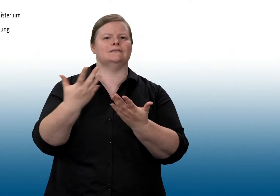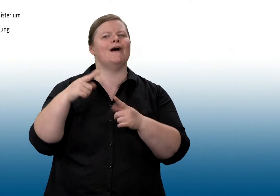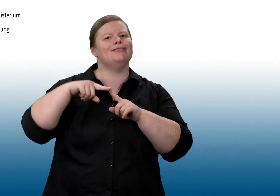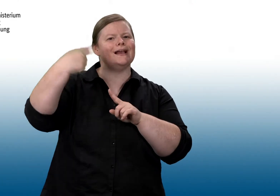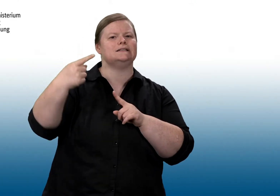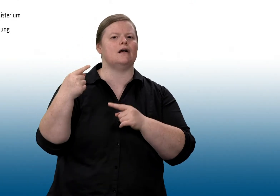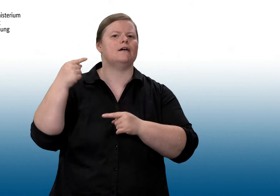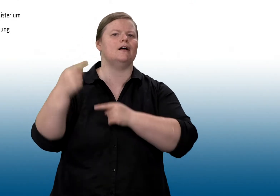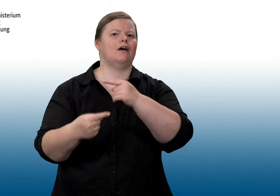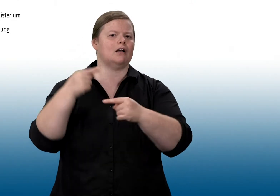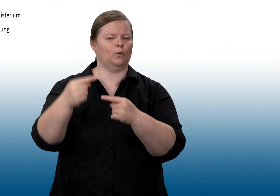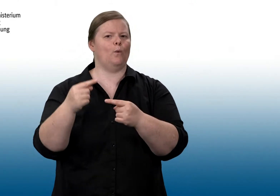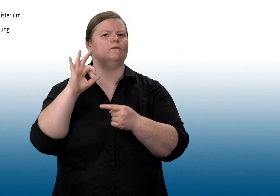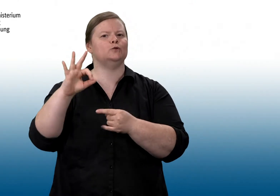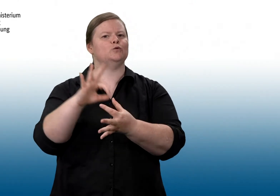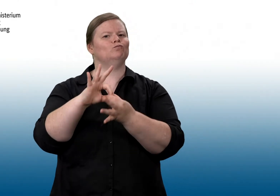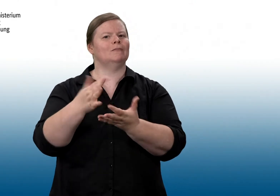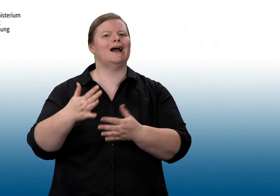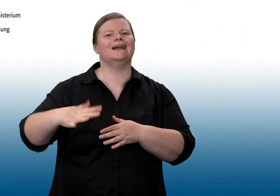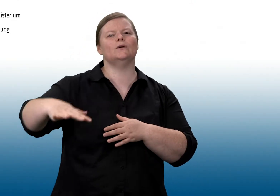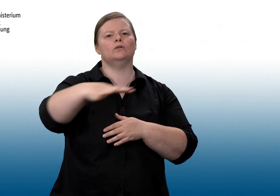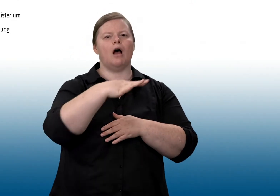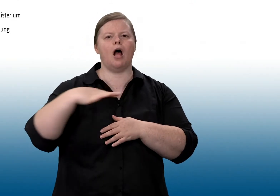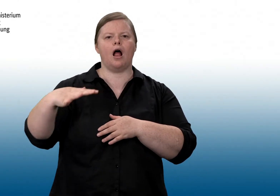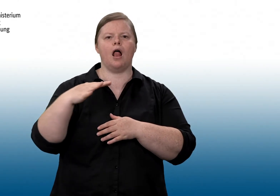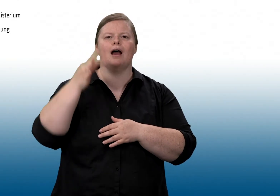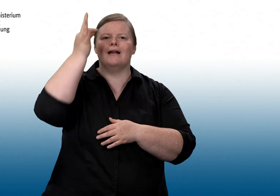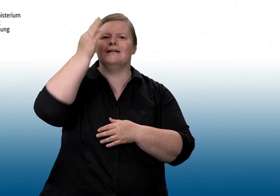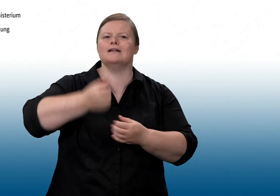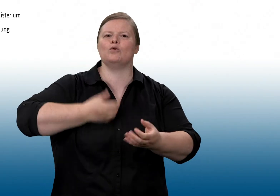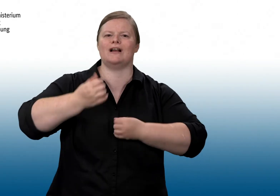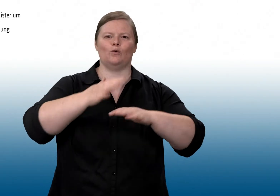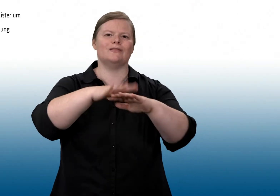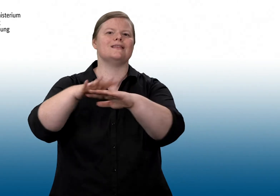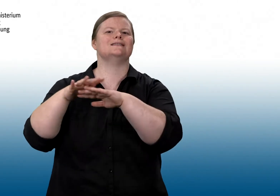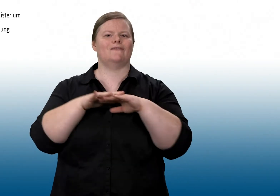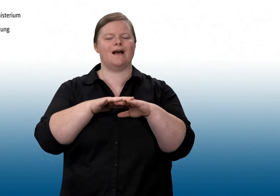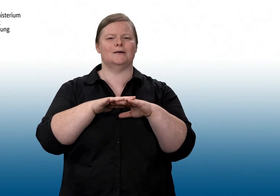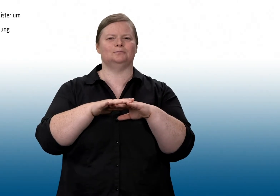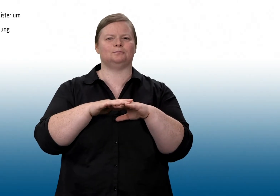nächste Generation von regionalen Innovationsnetzwerken.